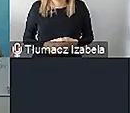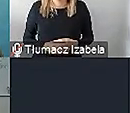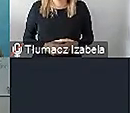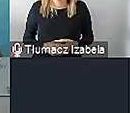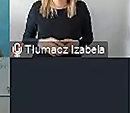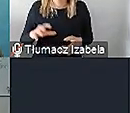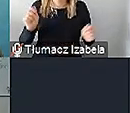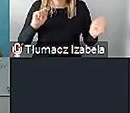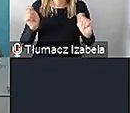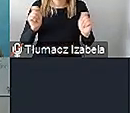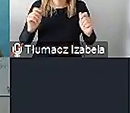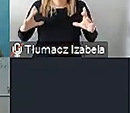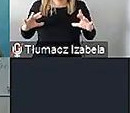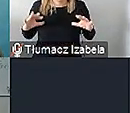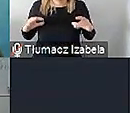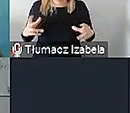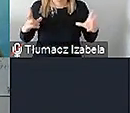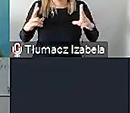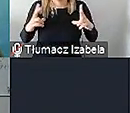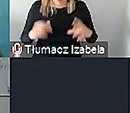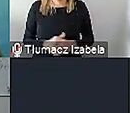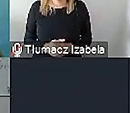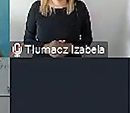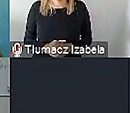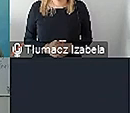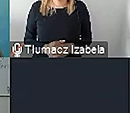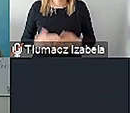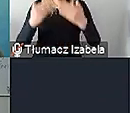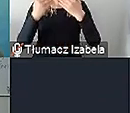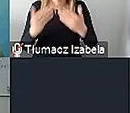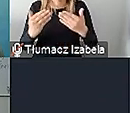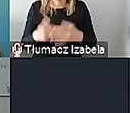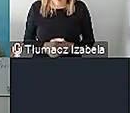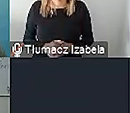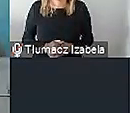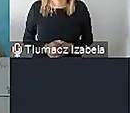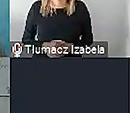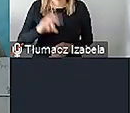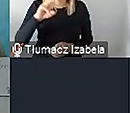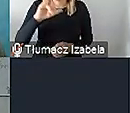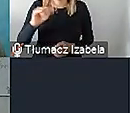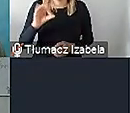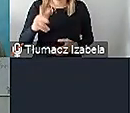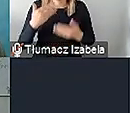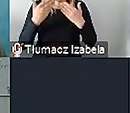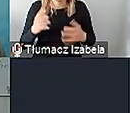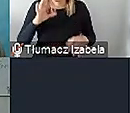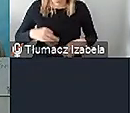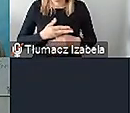czyli wakacje, urlopy i odpoczynek. Dziękuję bardzo tobie, Wojtku, dziękuję państwu za udział.